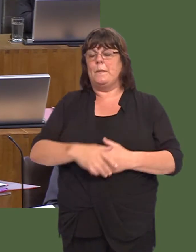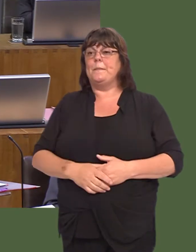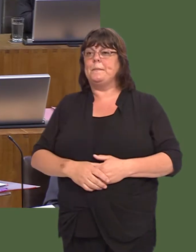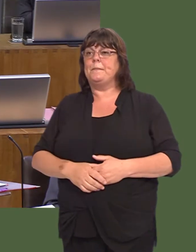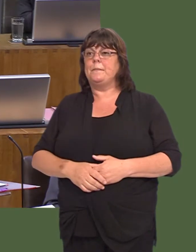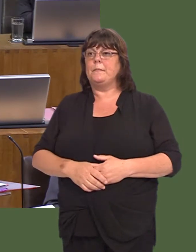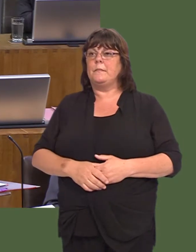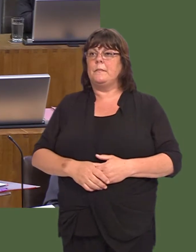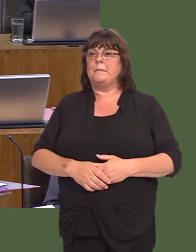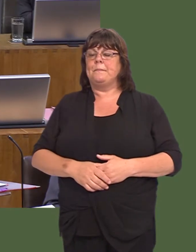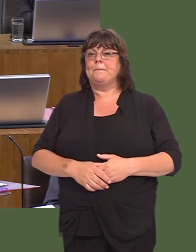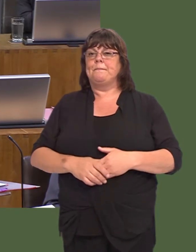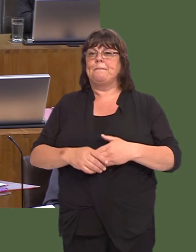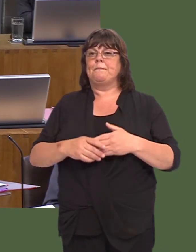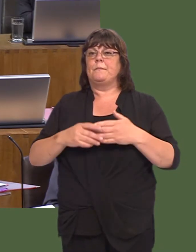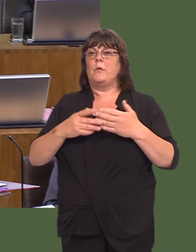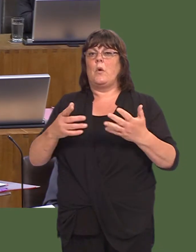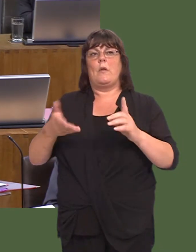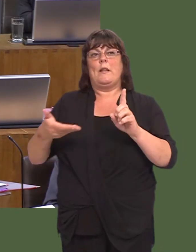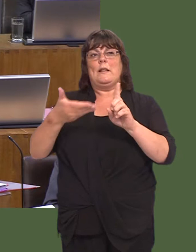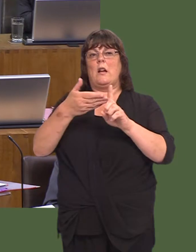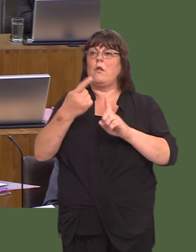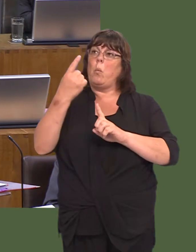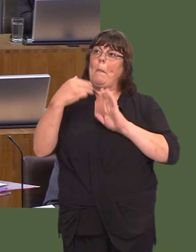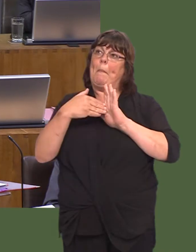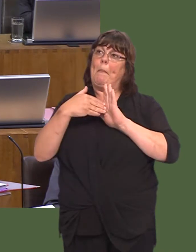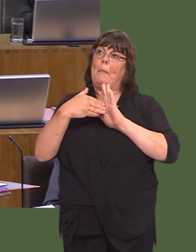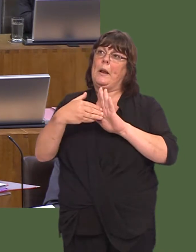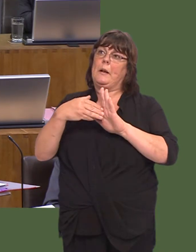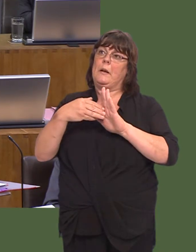Carwyn Jones: Ynglyn ‚ír targed o filiwn o siaradwyr Cymraeg erbyn 2050, ni fyddaf